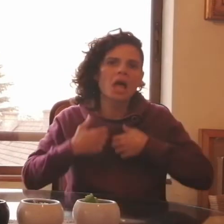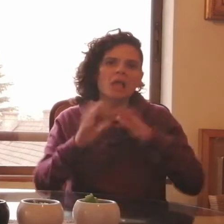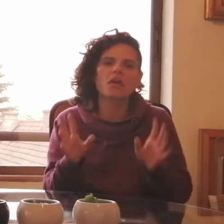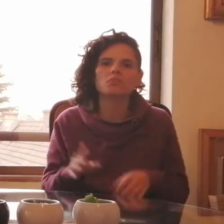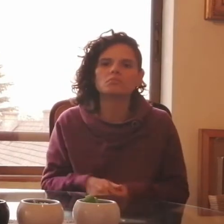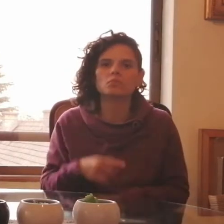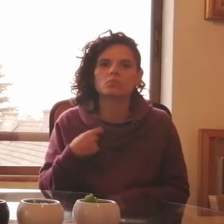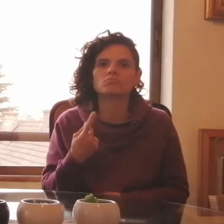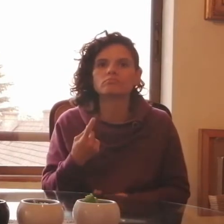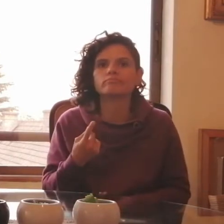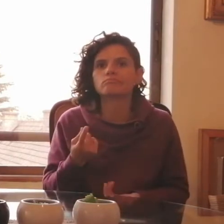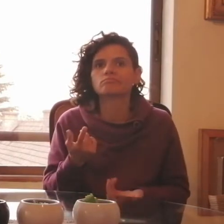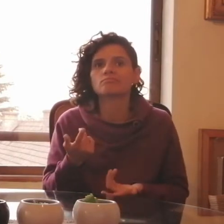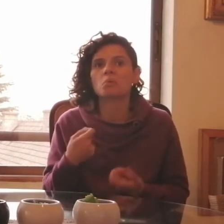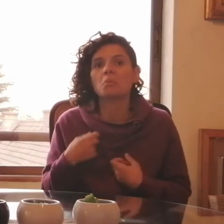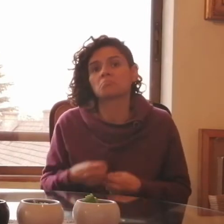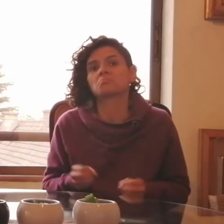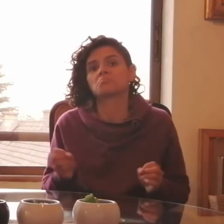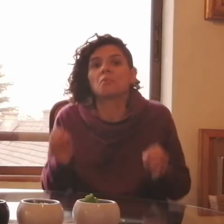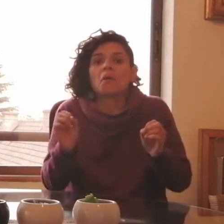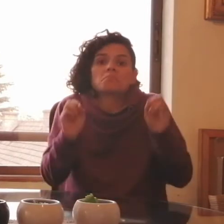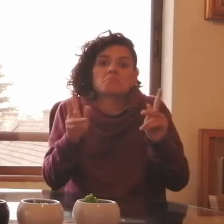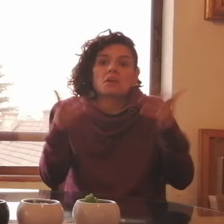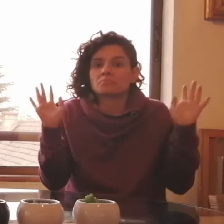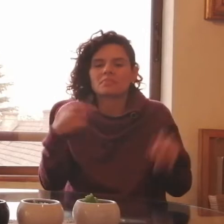llamara la atención, pero una vez adentro digamos estudiando